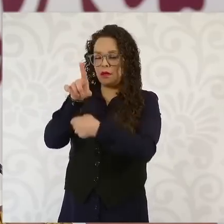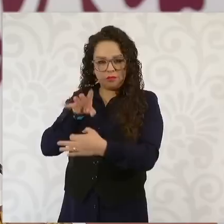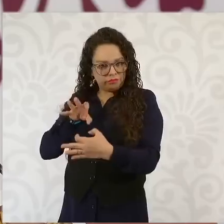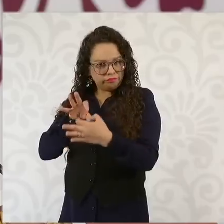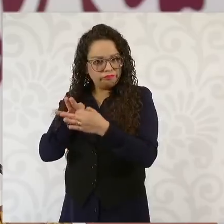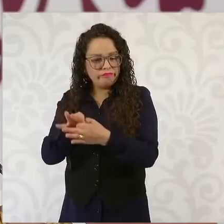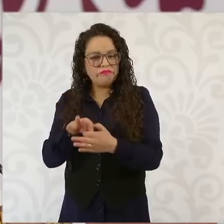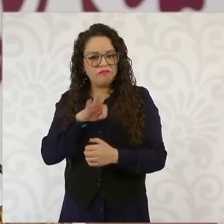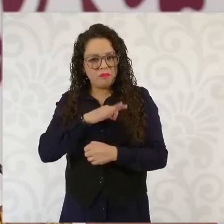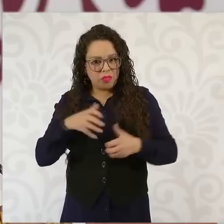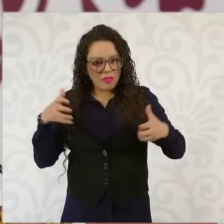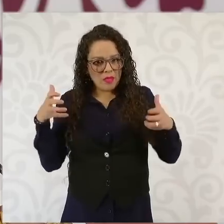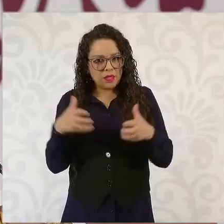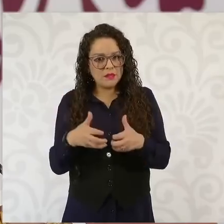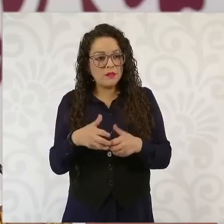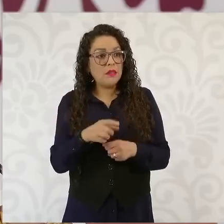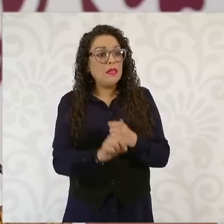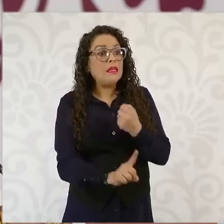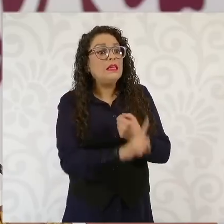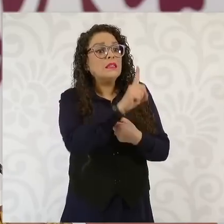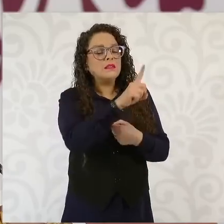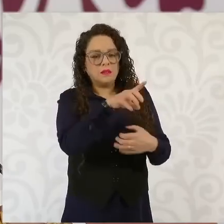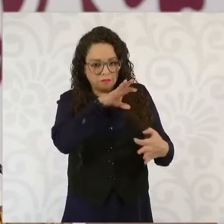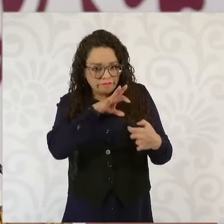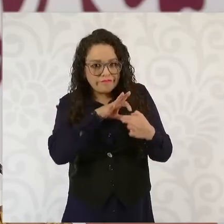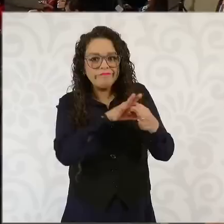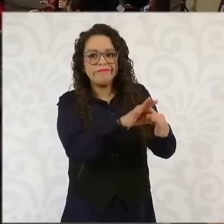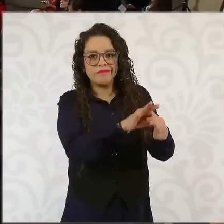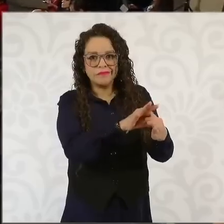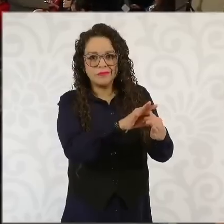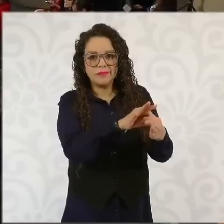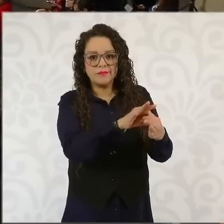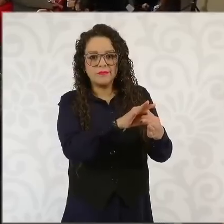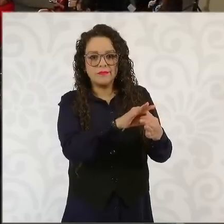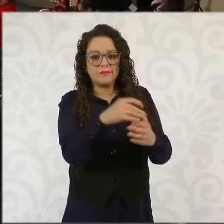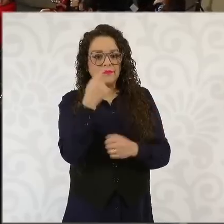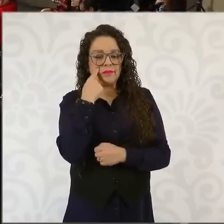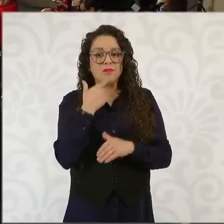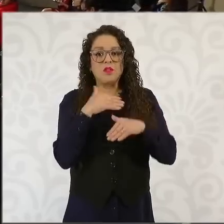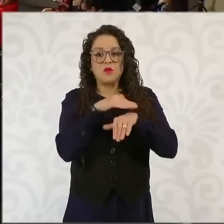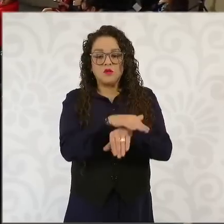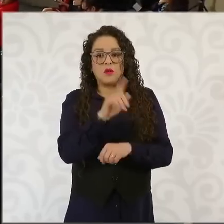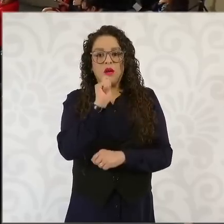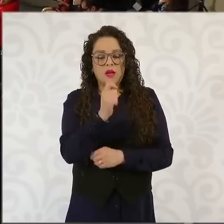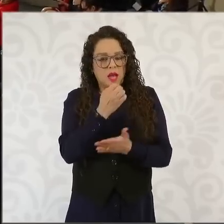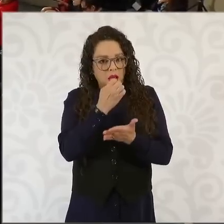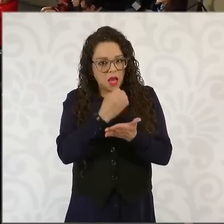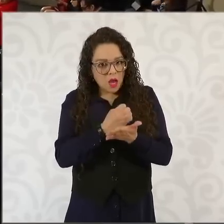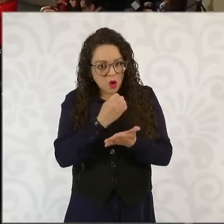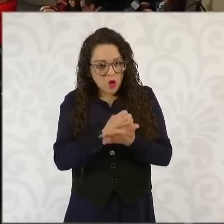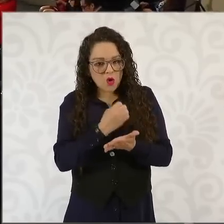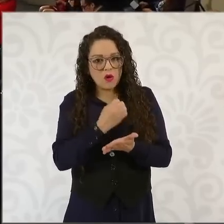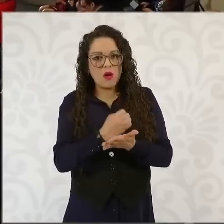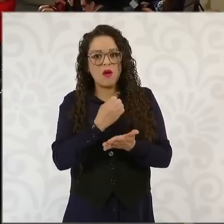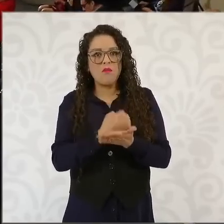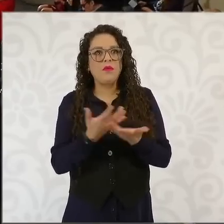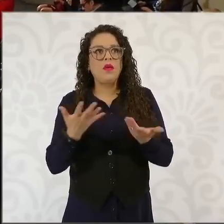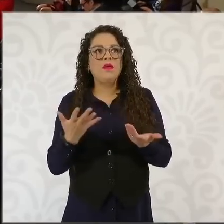todos estos factores asociados al tema económico y a los entornos ambientales de tal manera que hoy